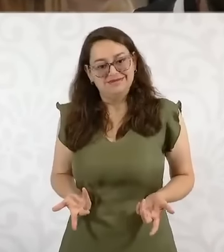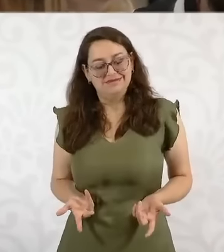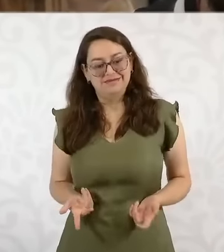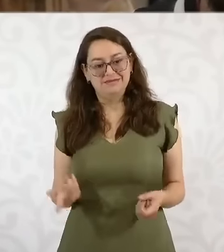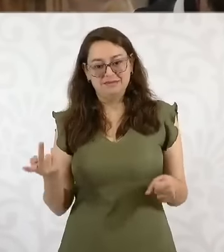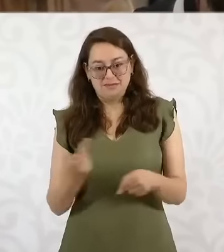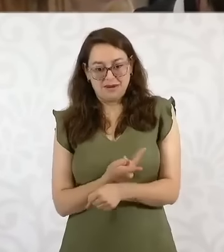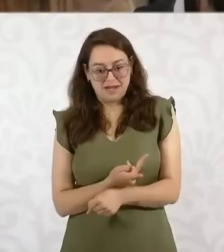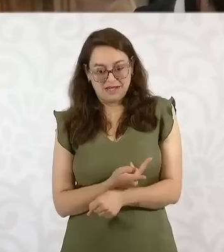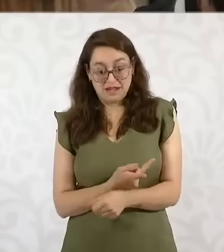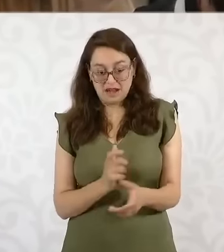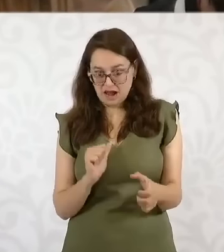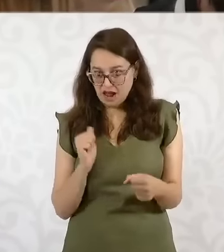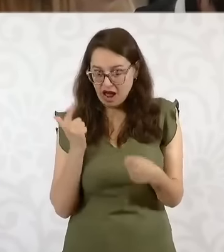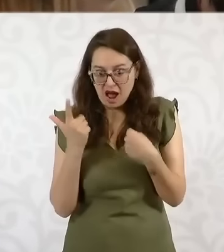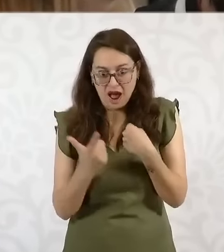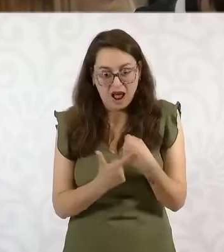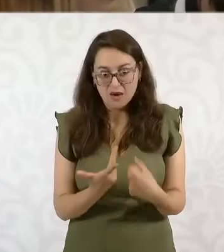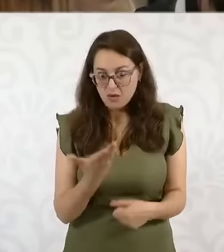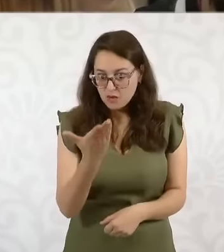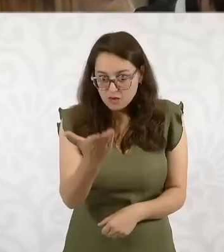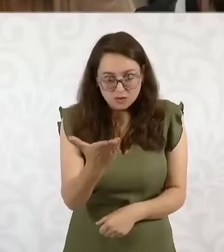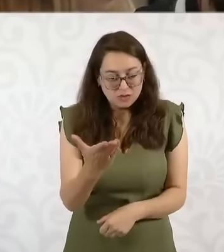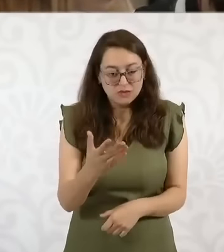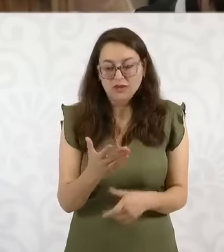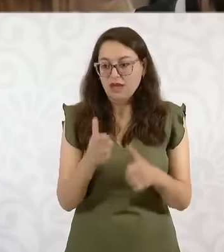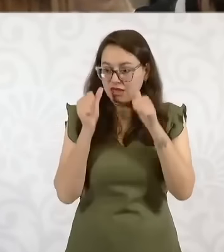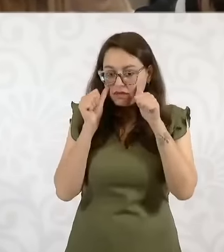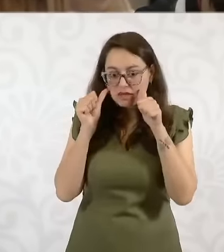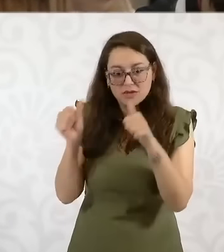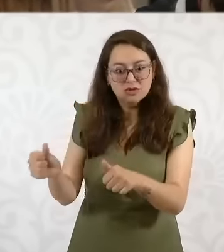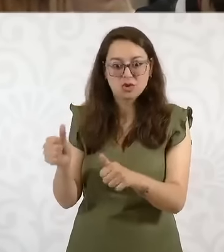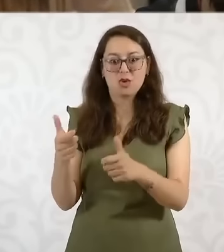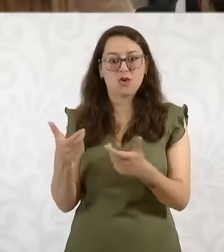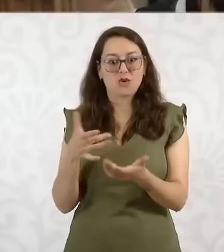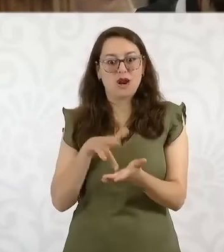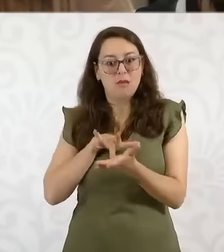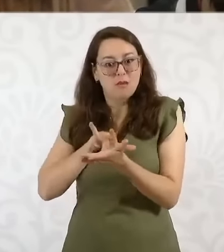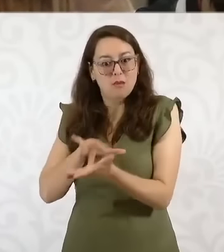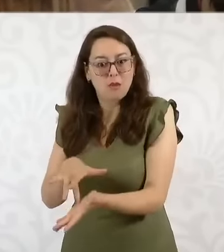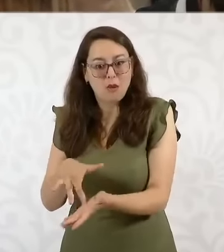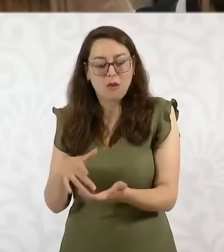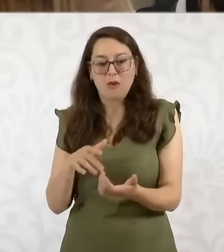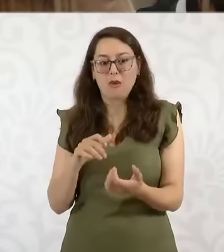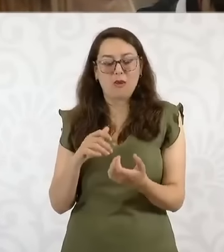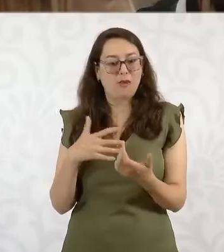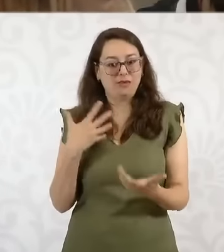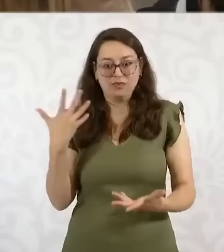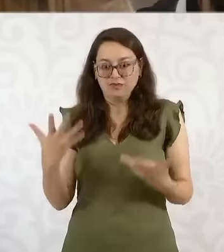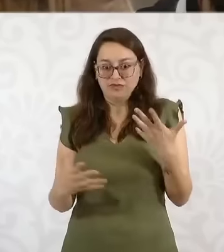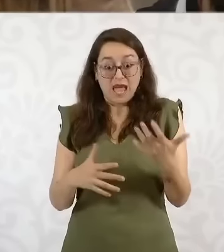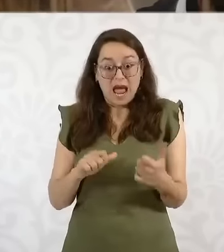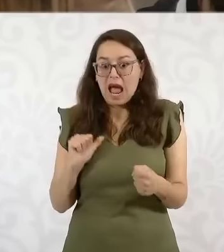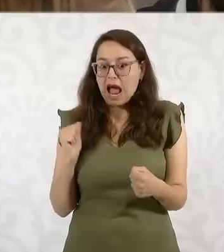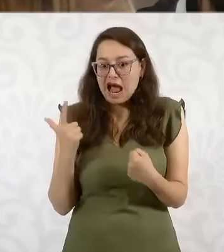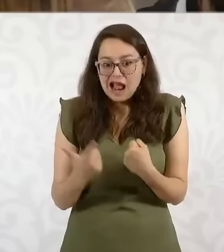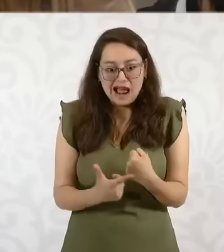si hay alguna manera de que el gobierno mexicano pudiera intervenir ya de una manera pues más